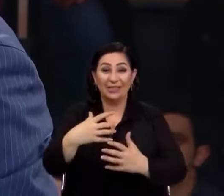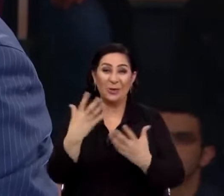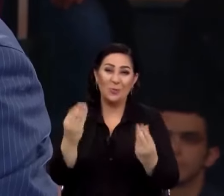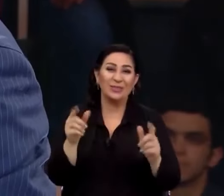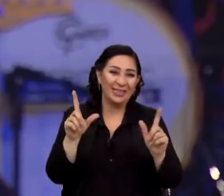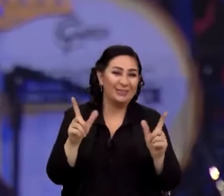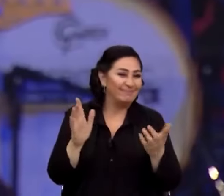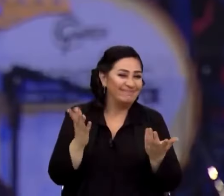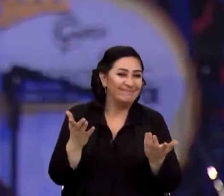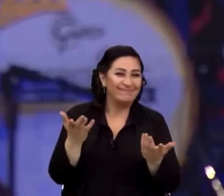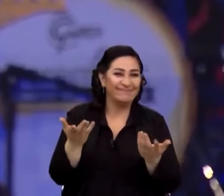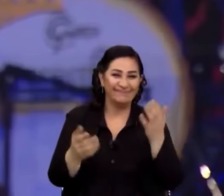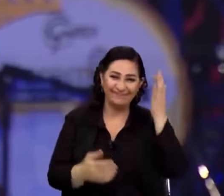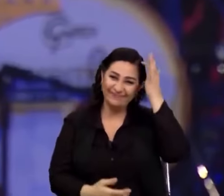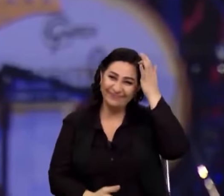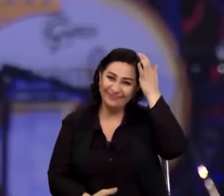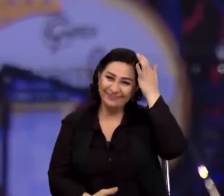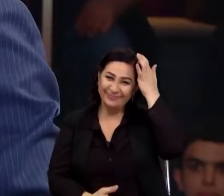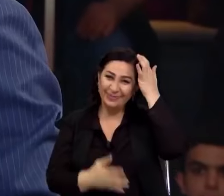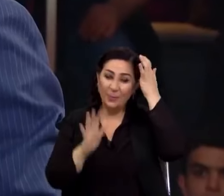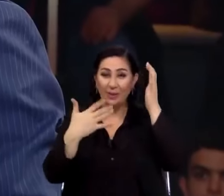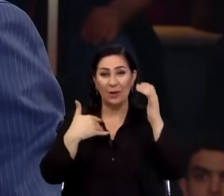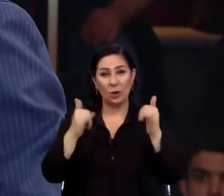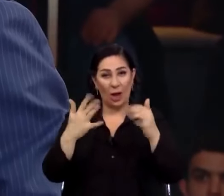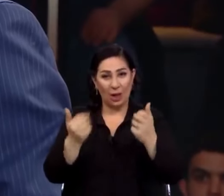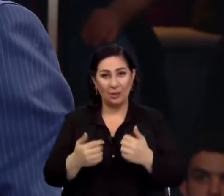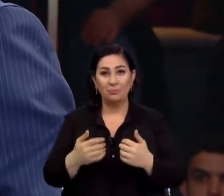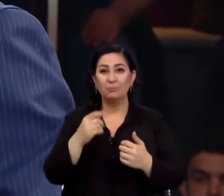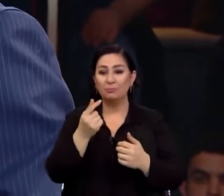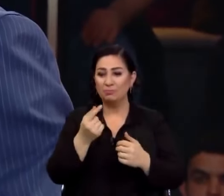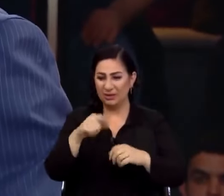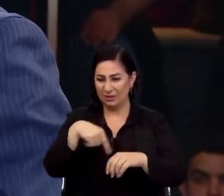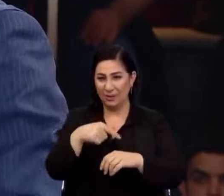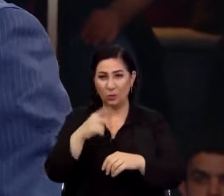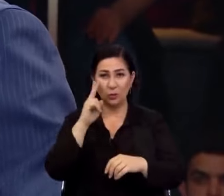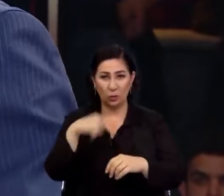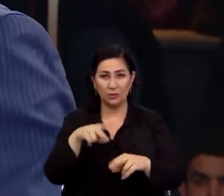daha güzel olabir Mesela ben kilo aldım bir süredir gördüğünüz gibi elbiseme zor